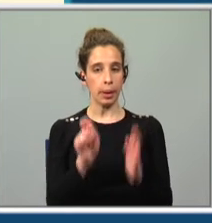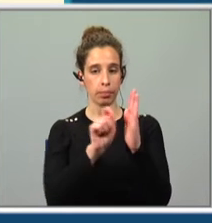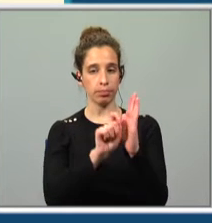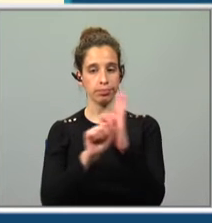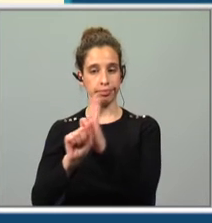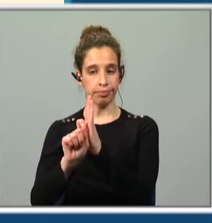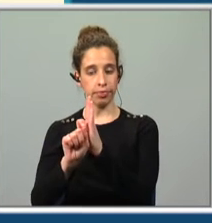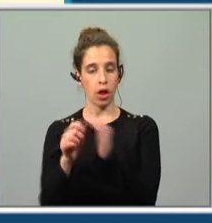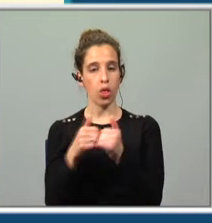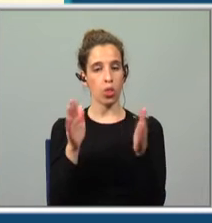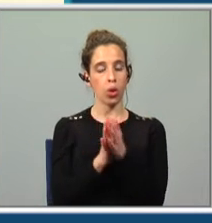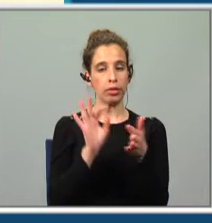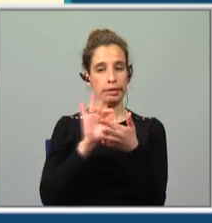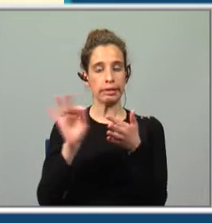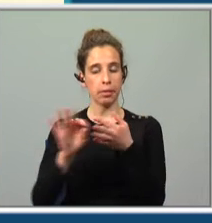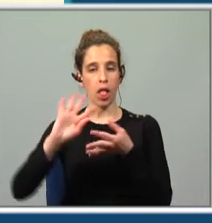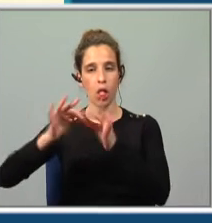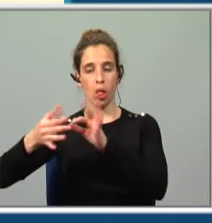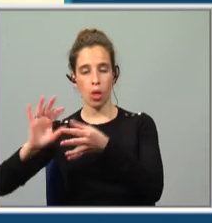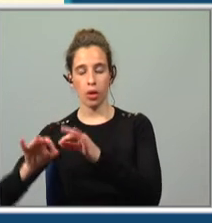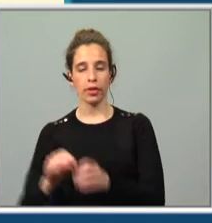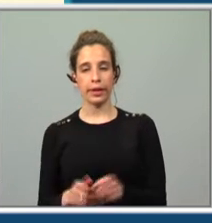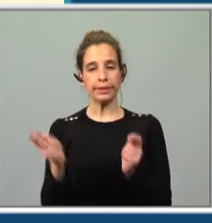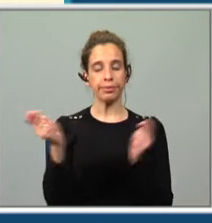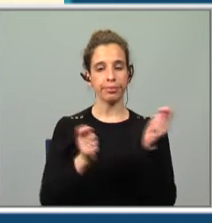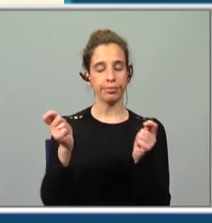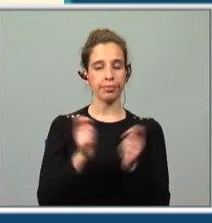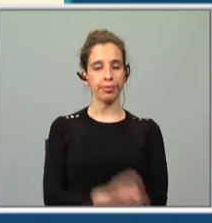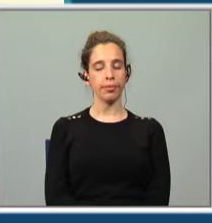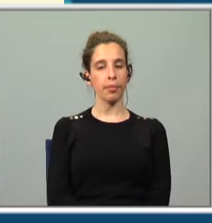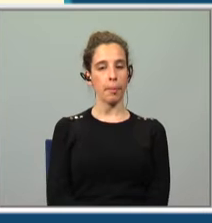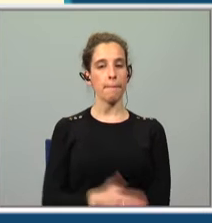elementos tem que fazer sentir está tem que estar organizados por uma ordem 元素必須讓你覺得這有要按順序排列